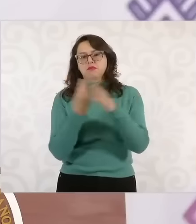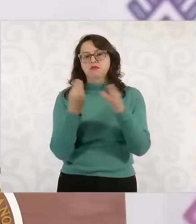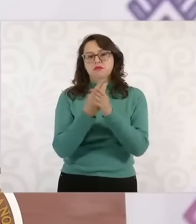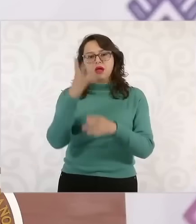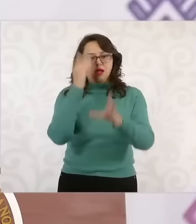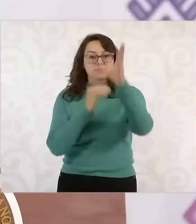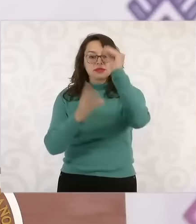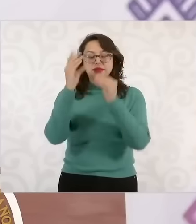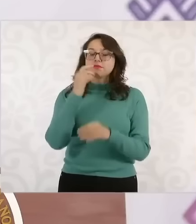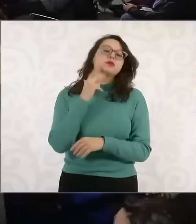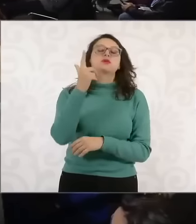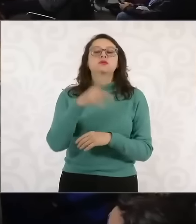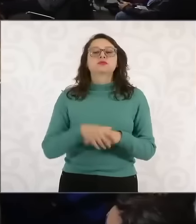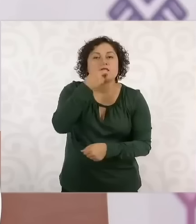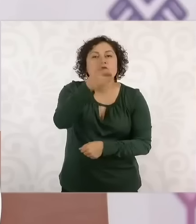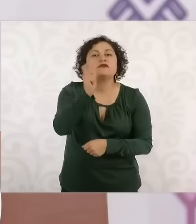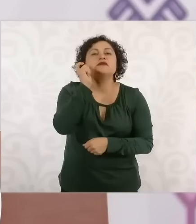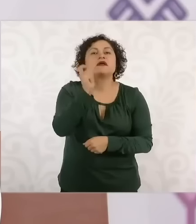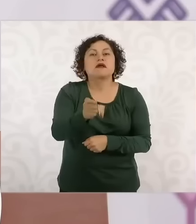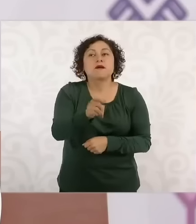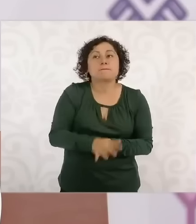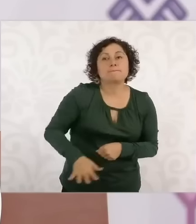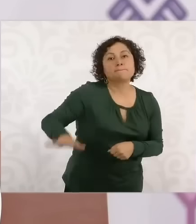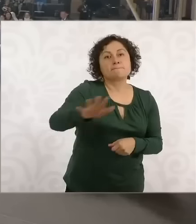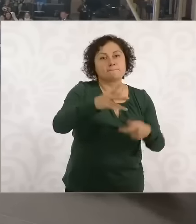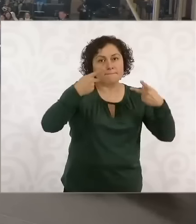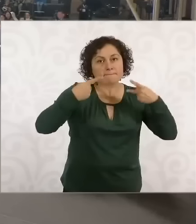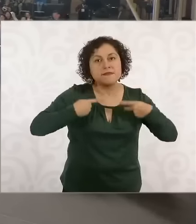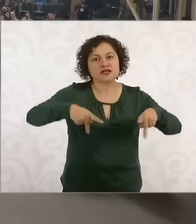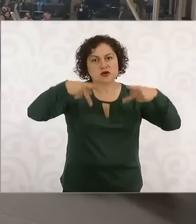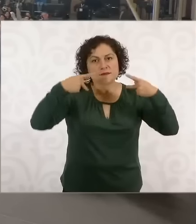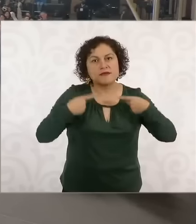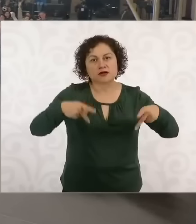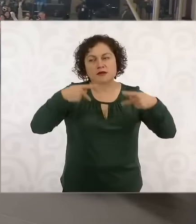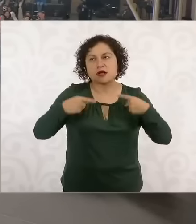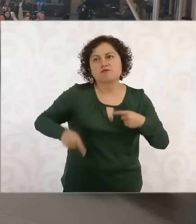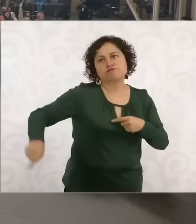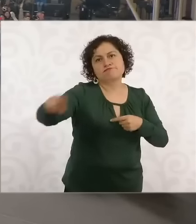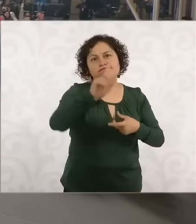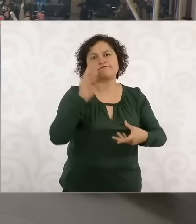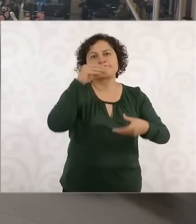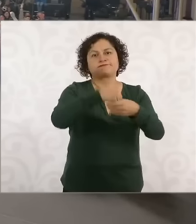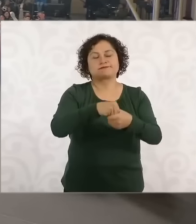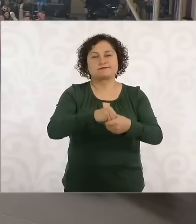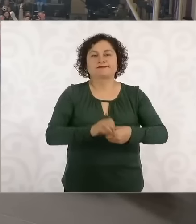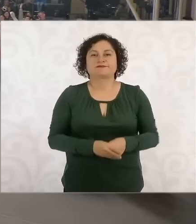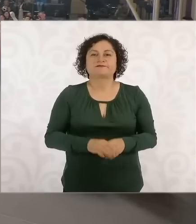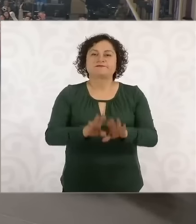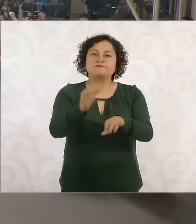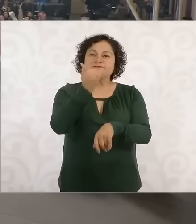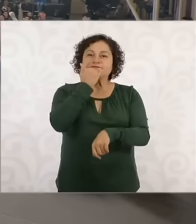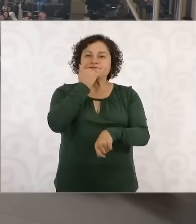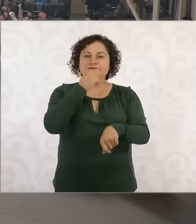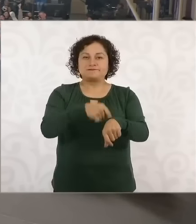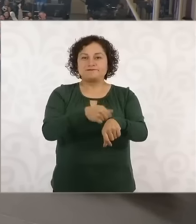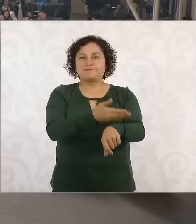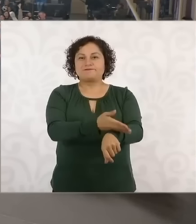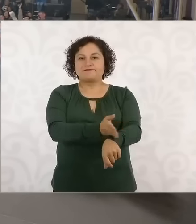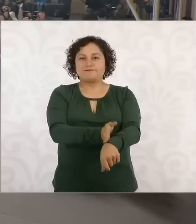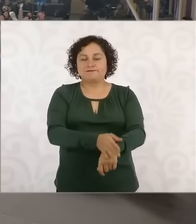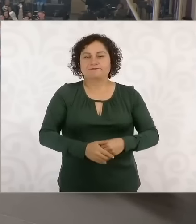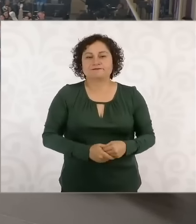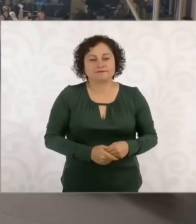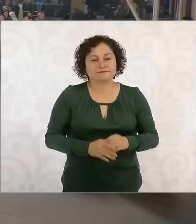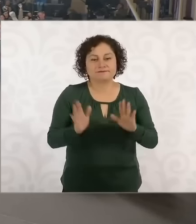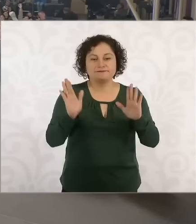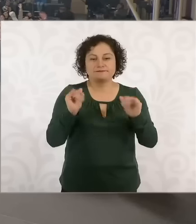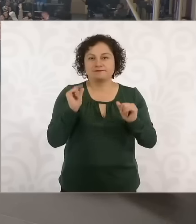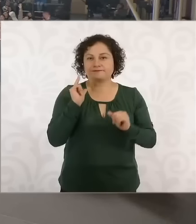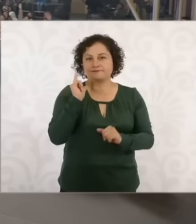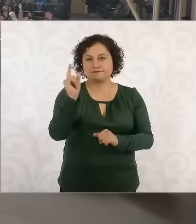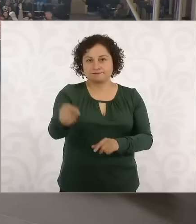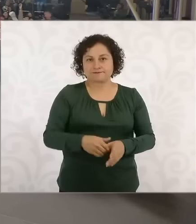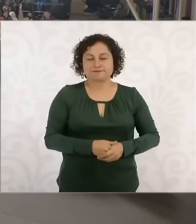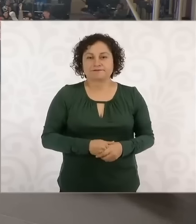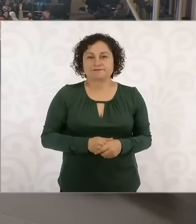trato digno. Gracias. Gracias, presidenta. Ya me pasé. Gracias. Ya fue mucho. Ya nos vamos.